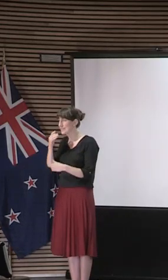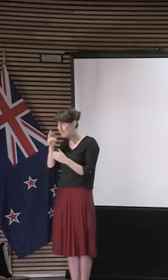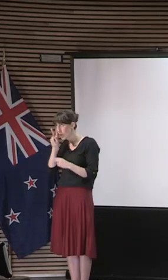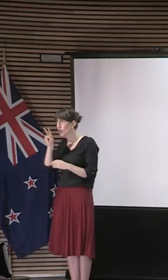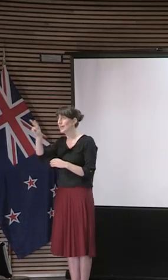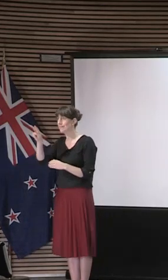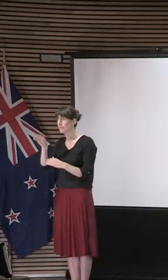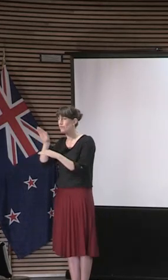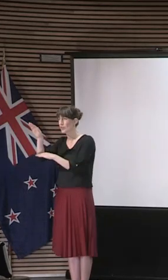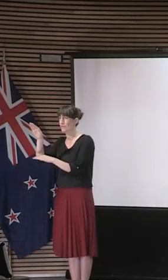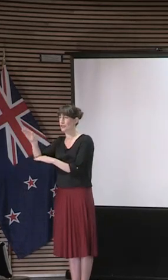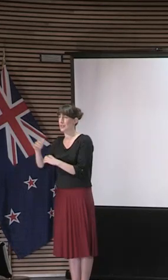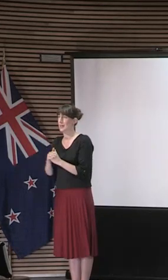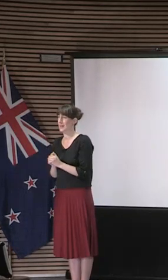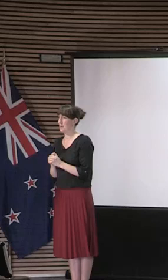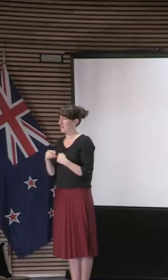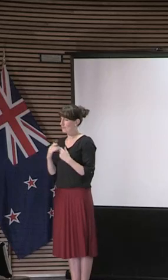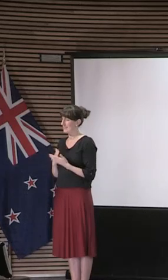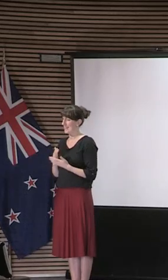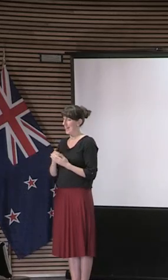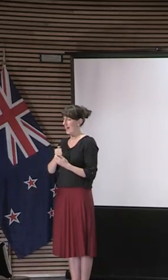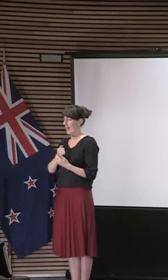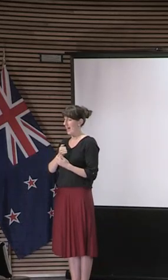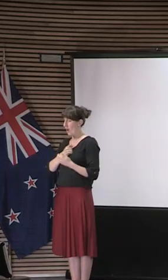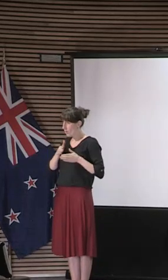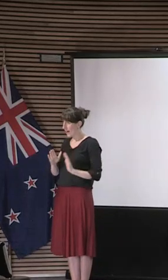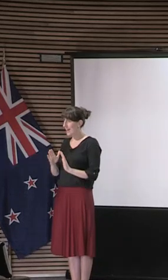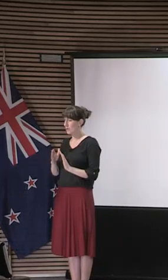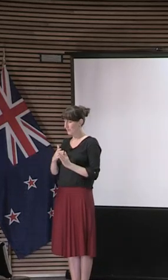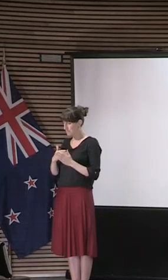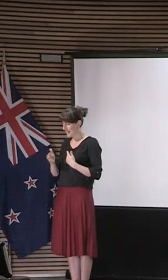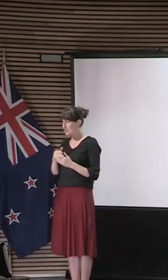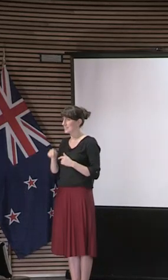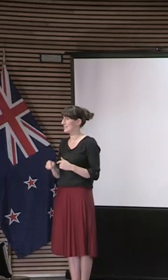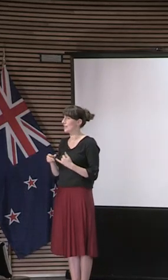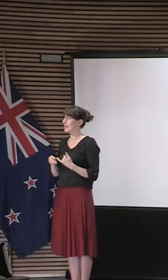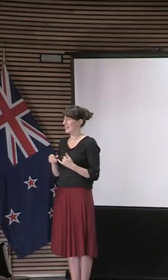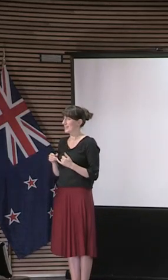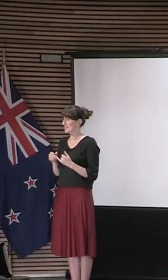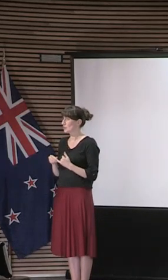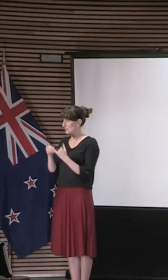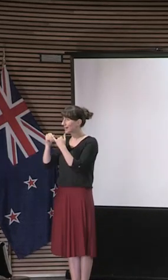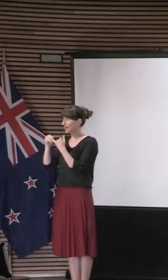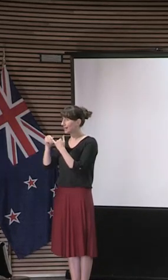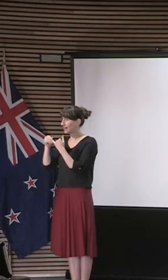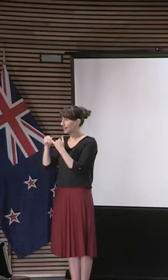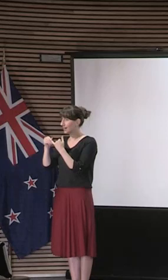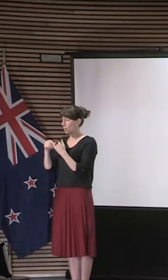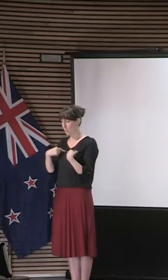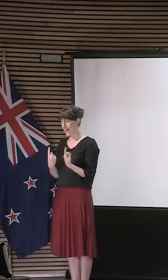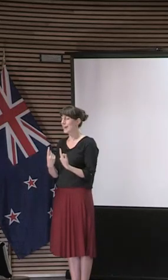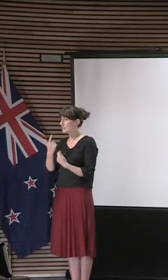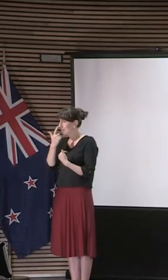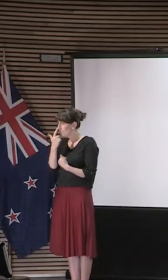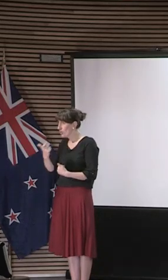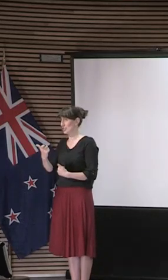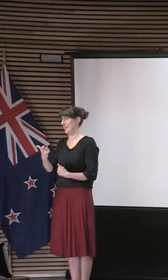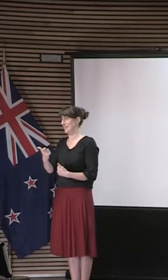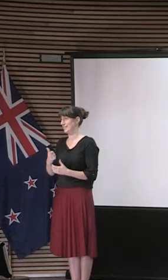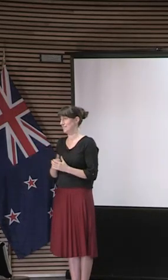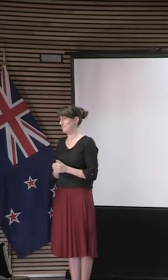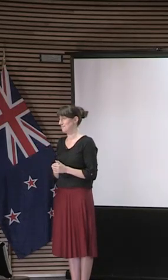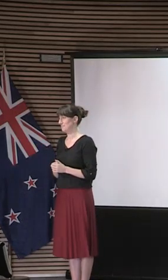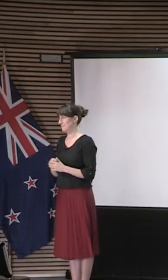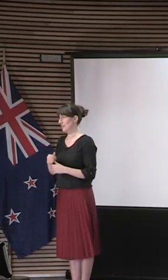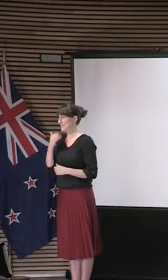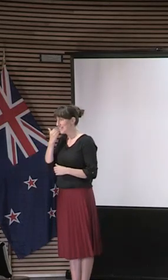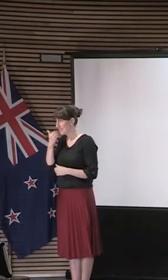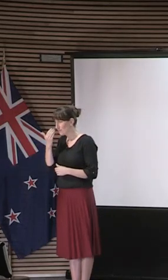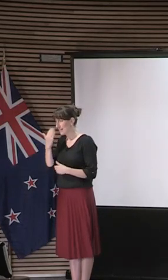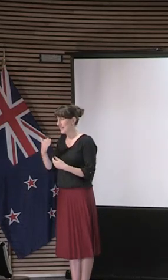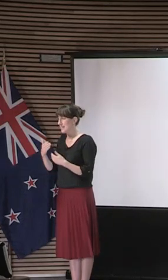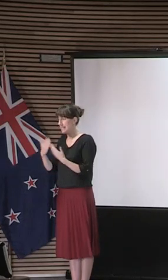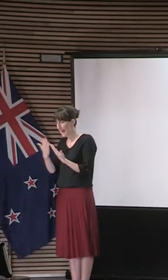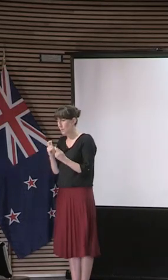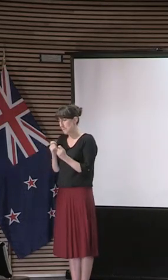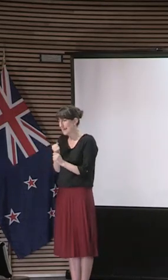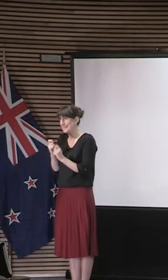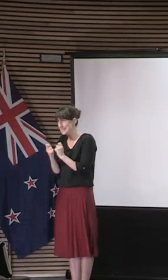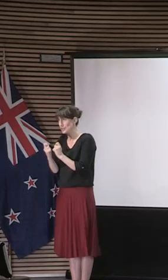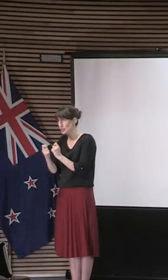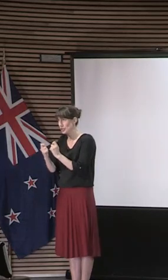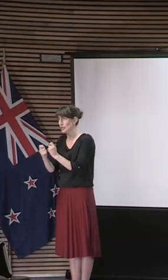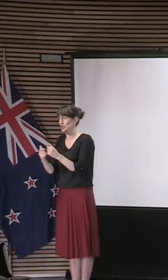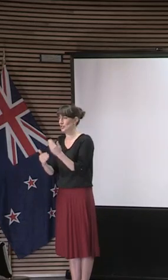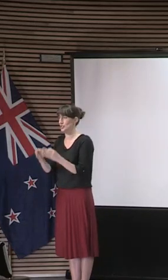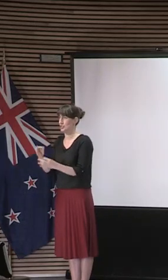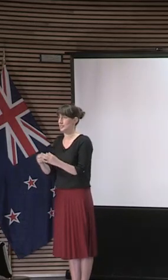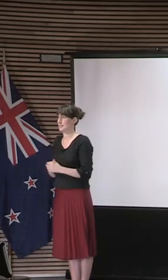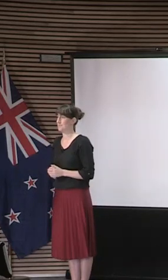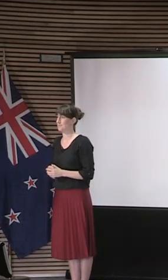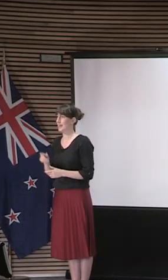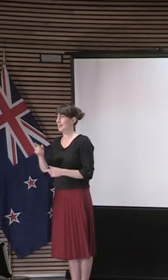i roto i nga wiki e rua, katahi